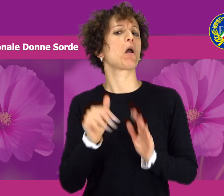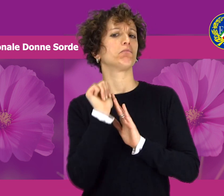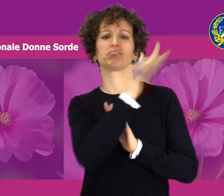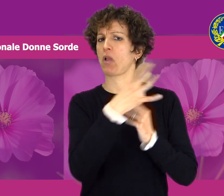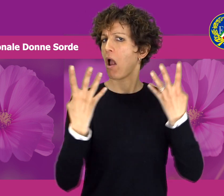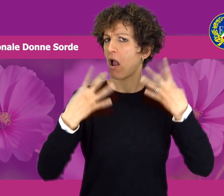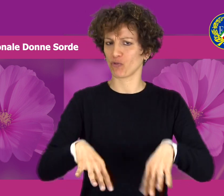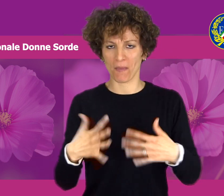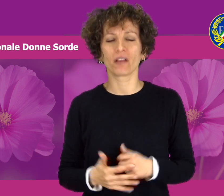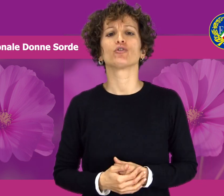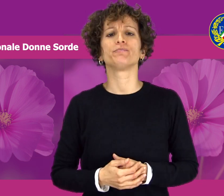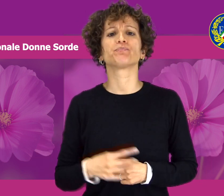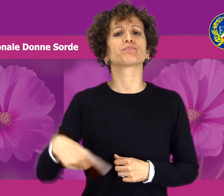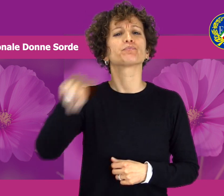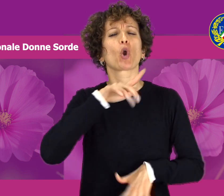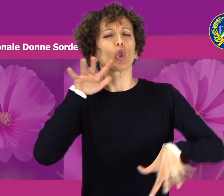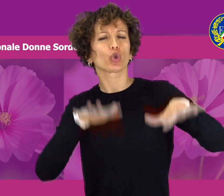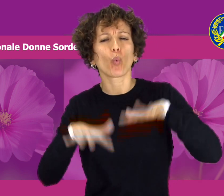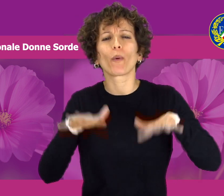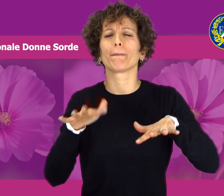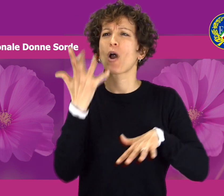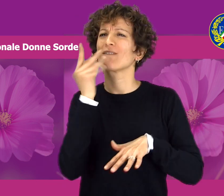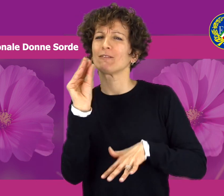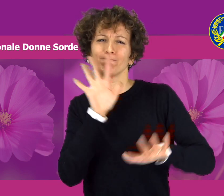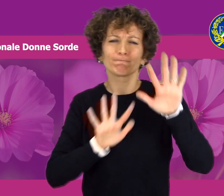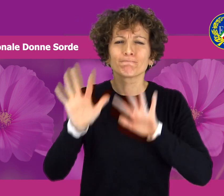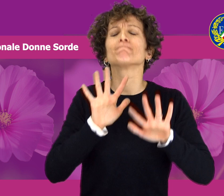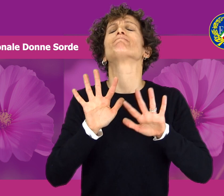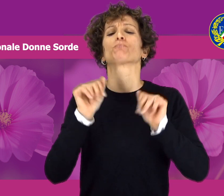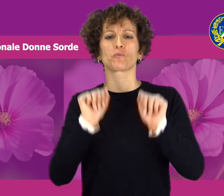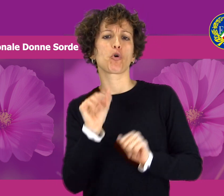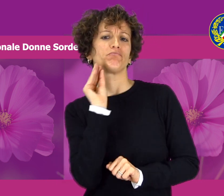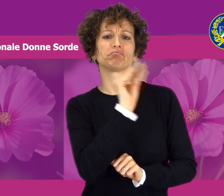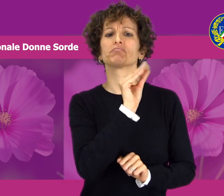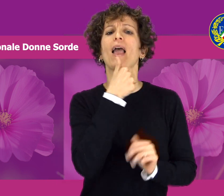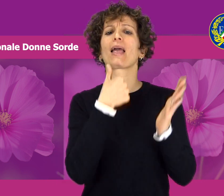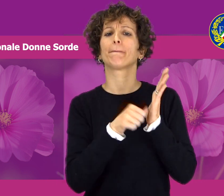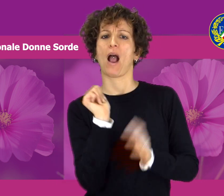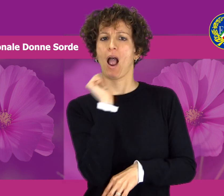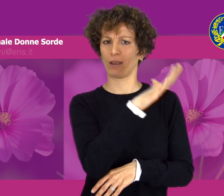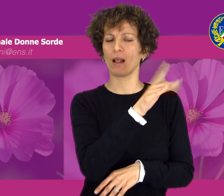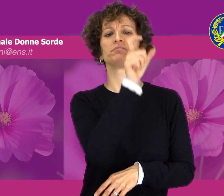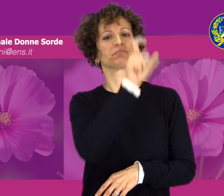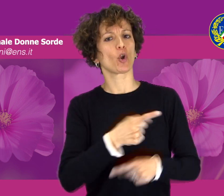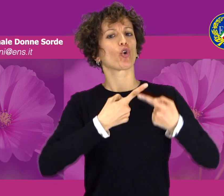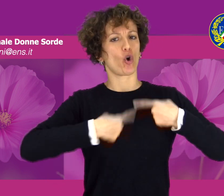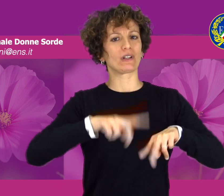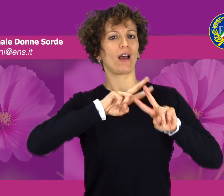e invia automaticamente il form. Chi ha dubbi o vuole chiedere maggiori informazioni può inviare email direttamente al Consigliere Nazionale ENS la